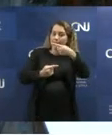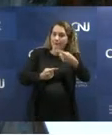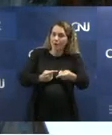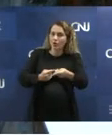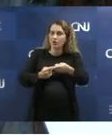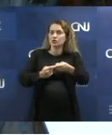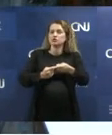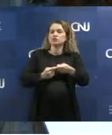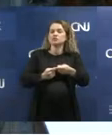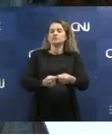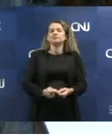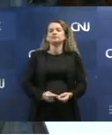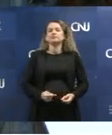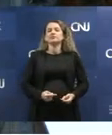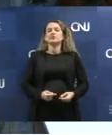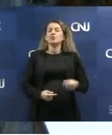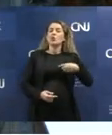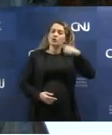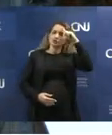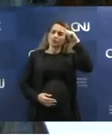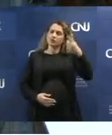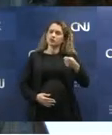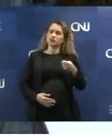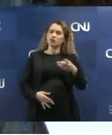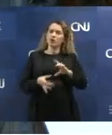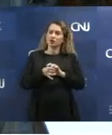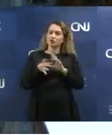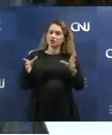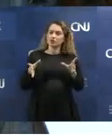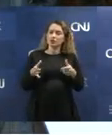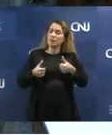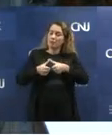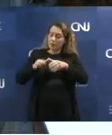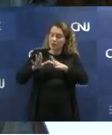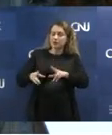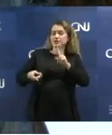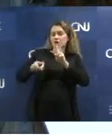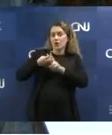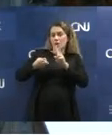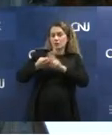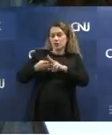quando ela determinou a soltura dele e ele permaneceu preso por aquele outro fato em outro estado da federação.